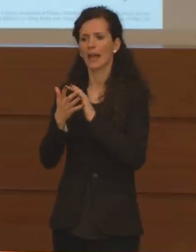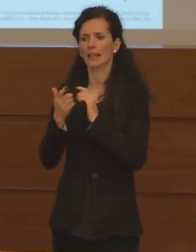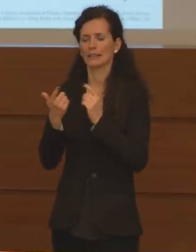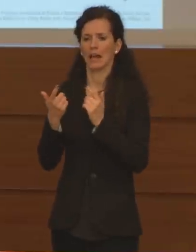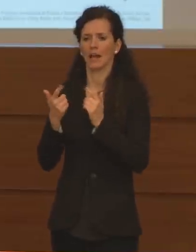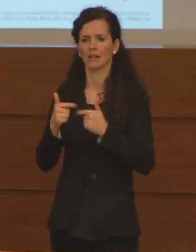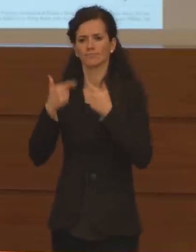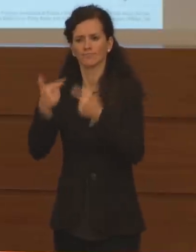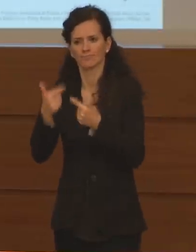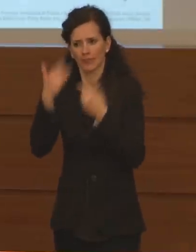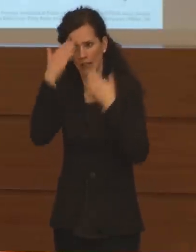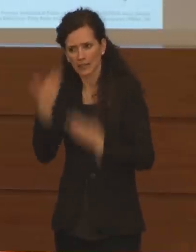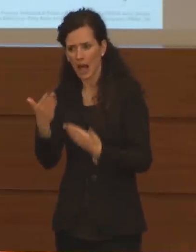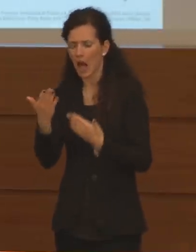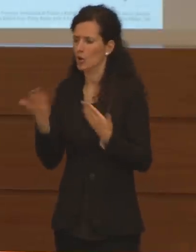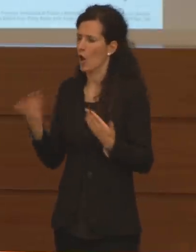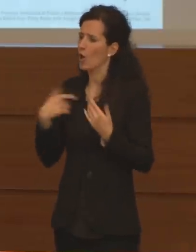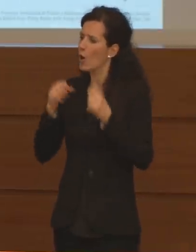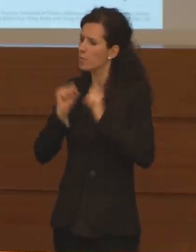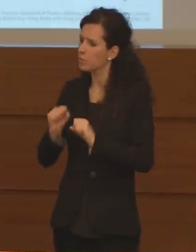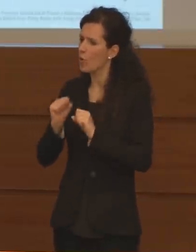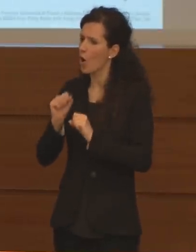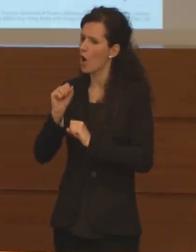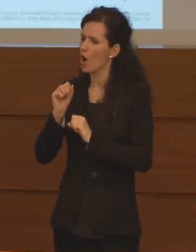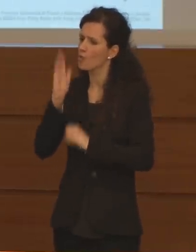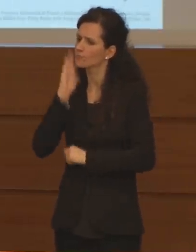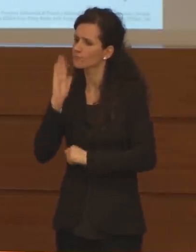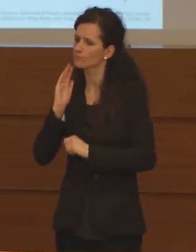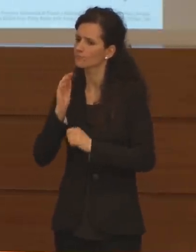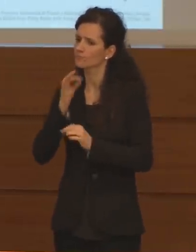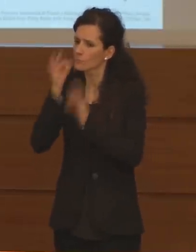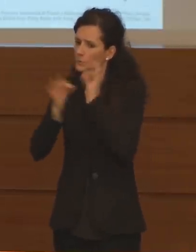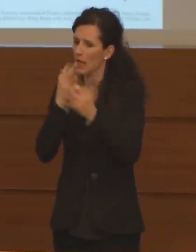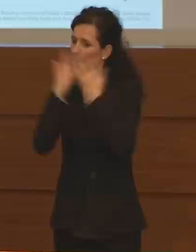magari sia lei dottore o il professore? Grazie.